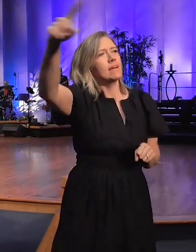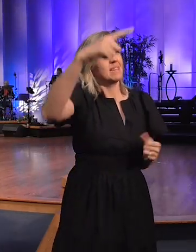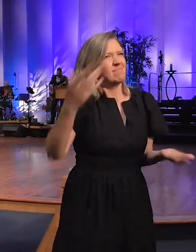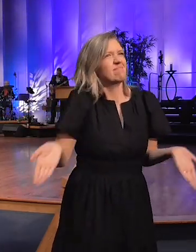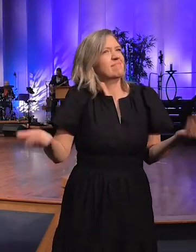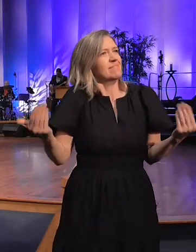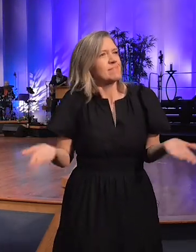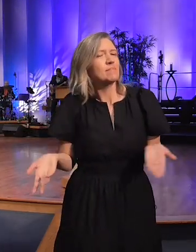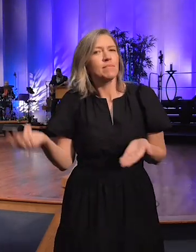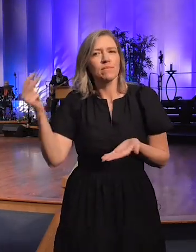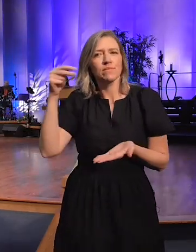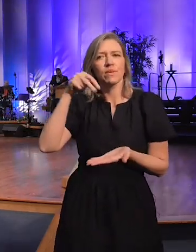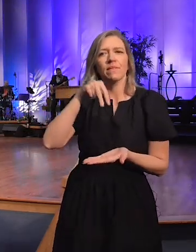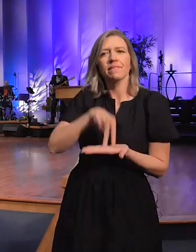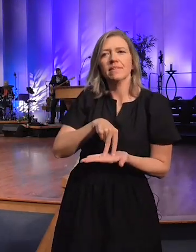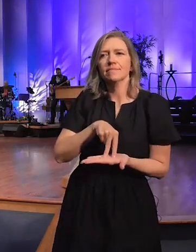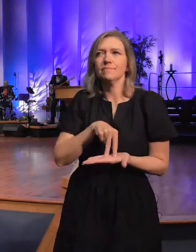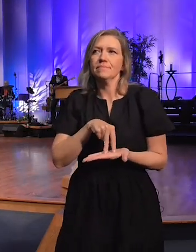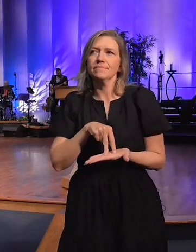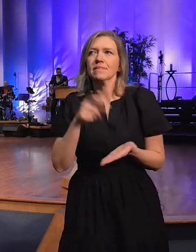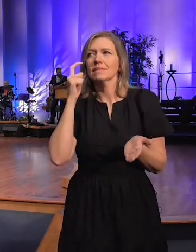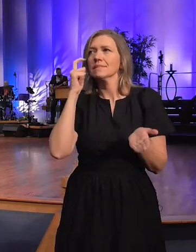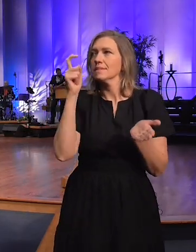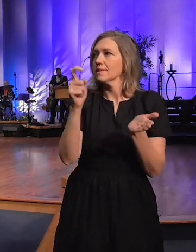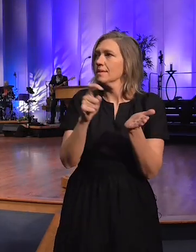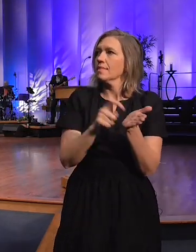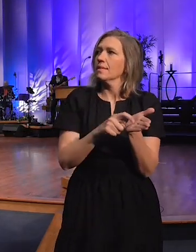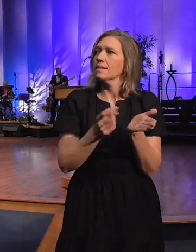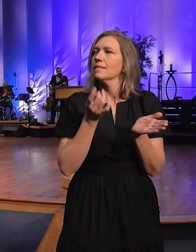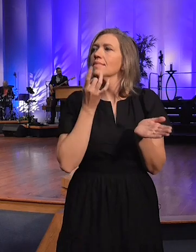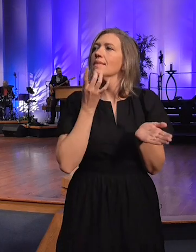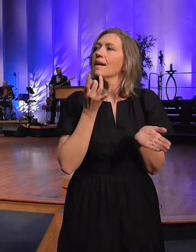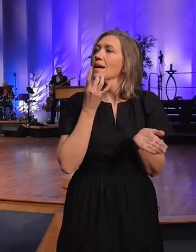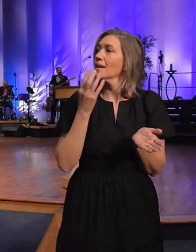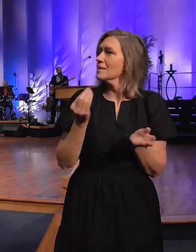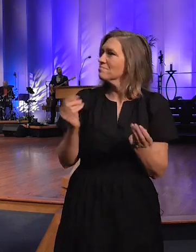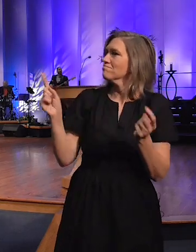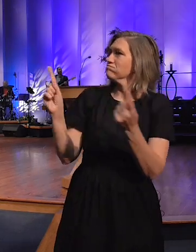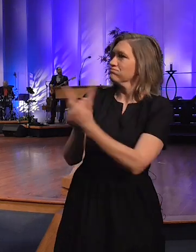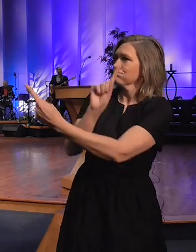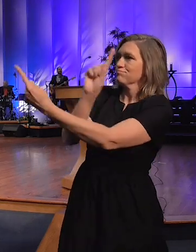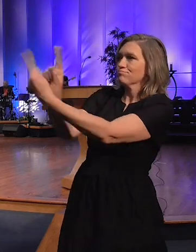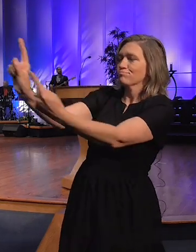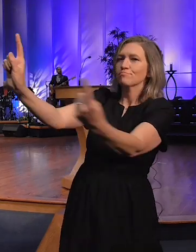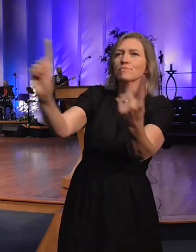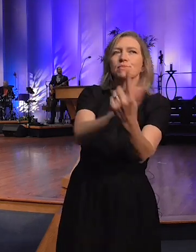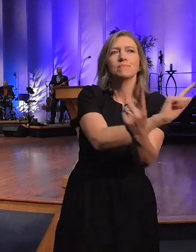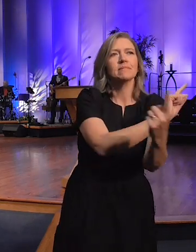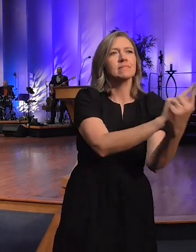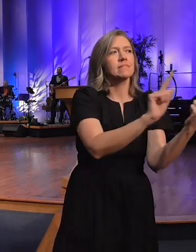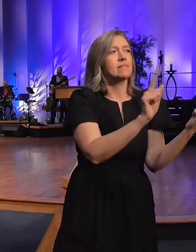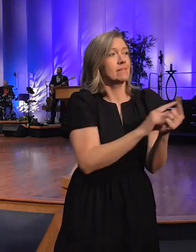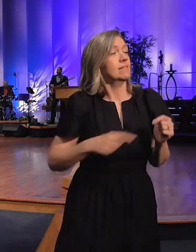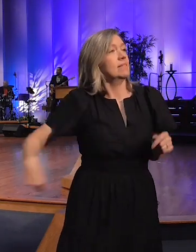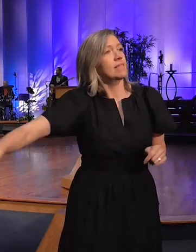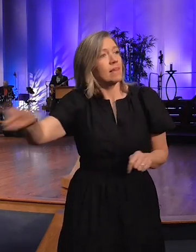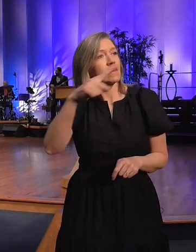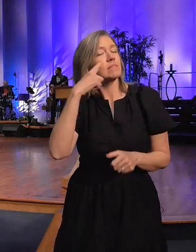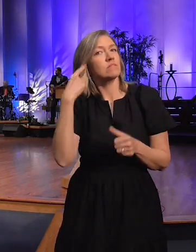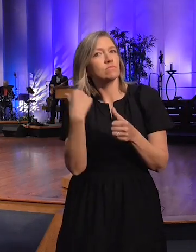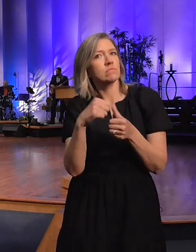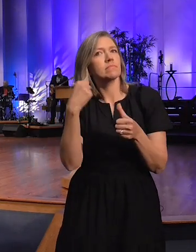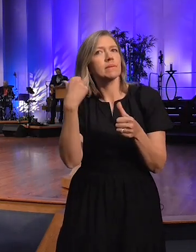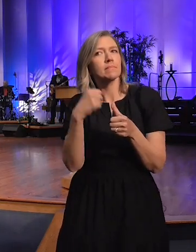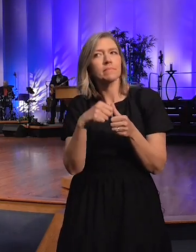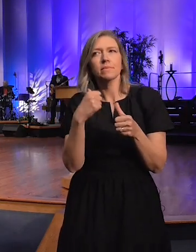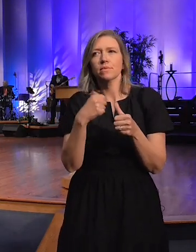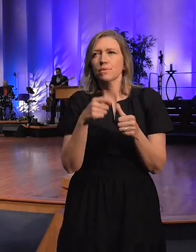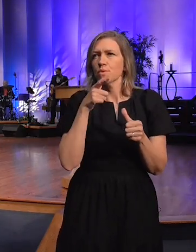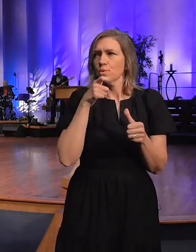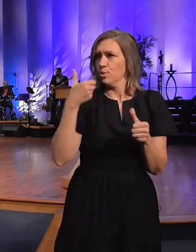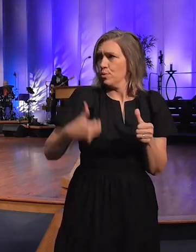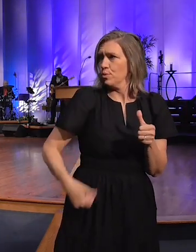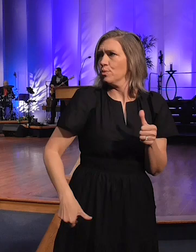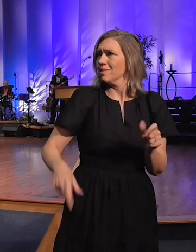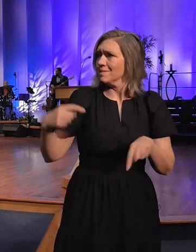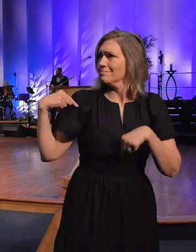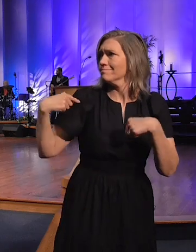levántense, vean la luz, todos los que conozcan, recordemos quiénes hemos venido a ser